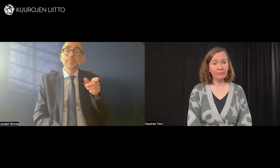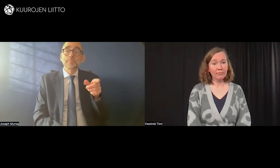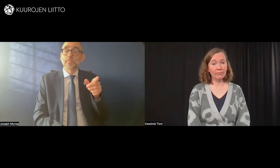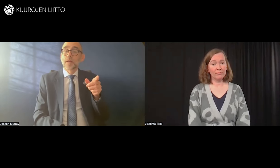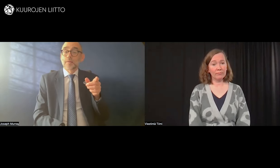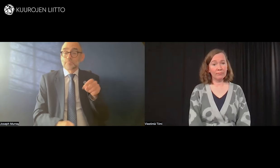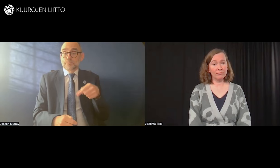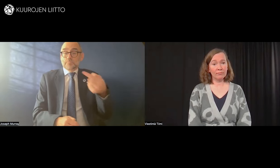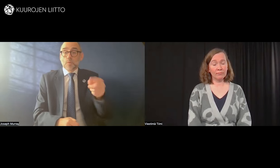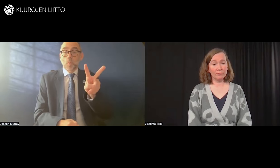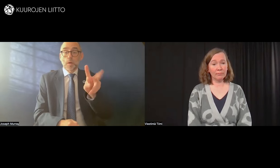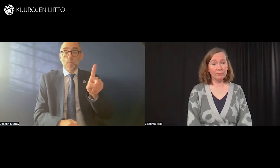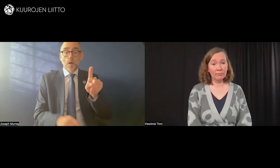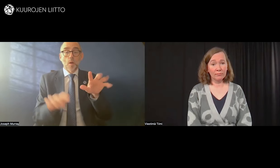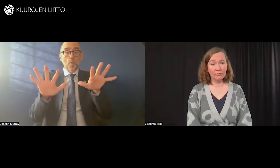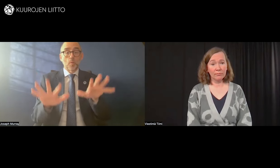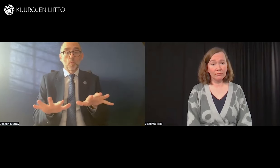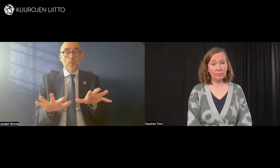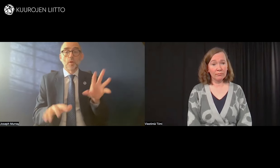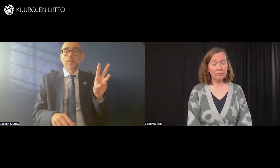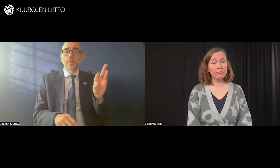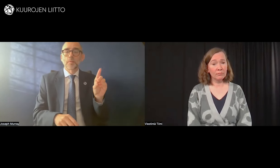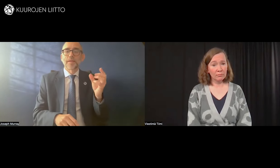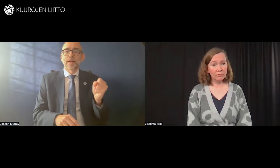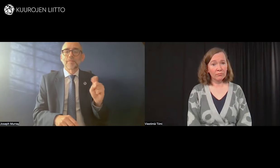21. lokakuuta pidetään WFD:n ylimääräinen yleiskokous,